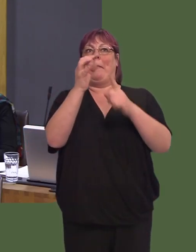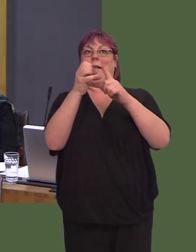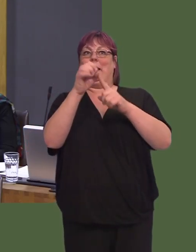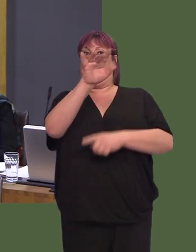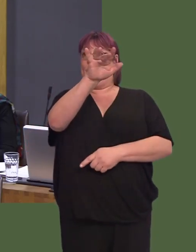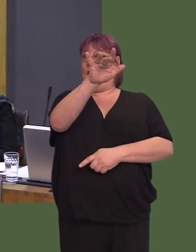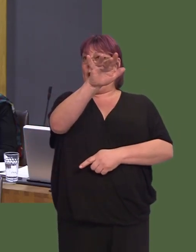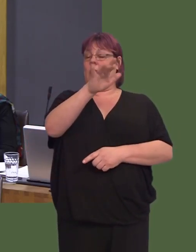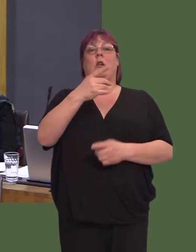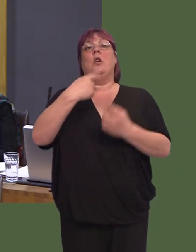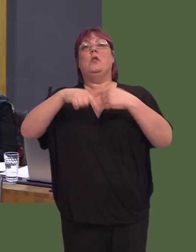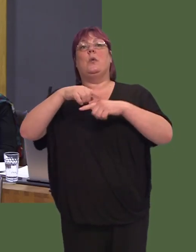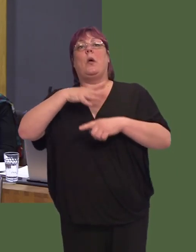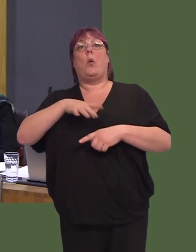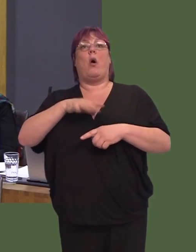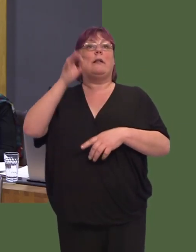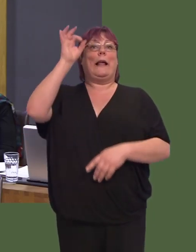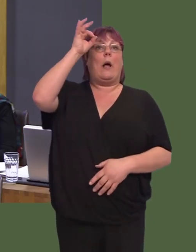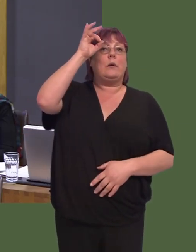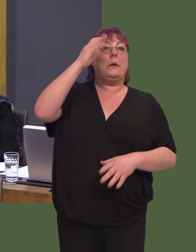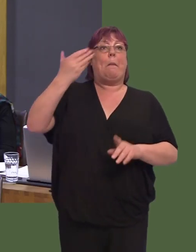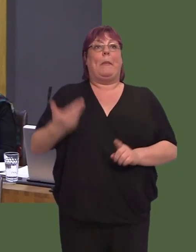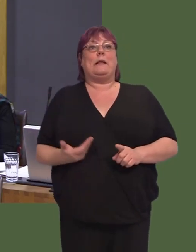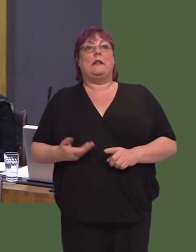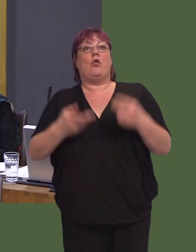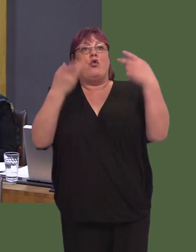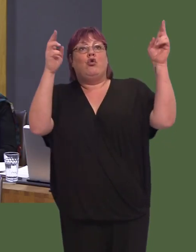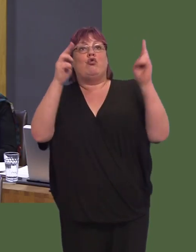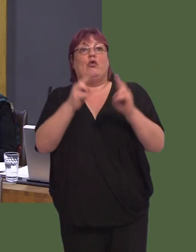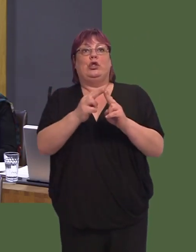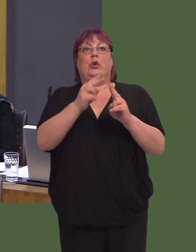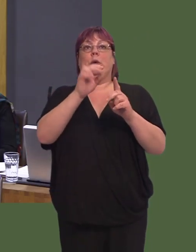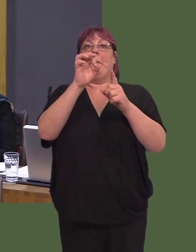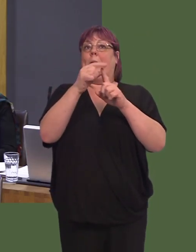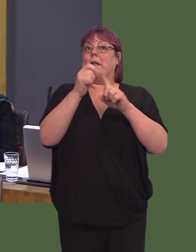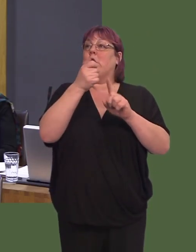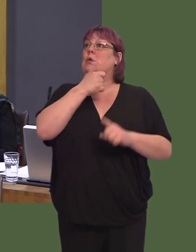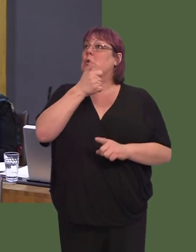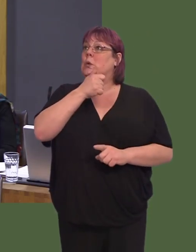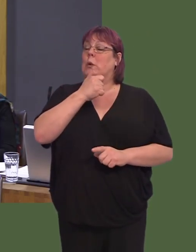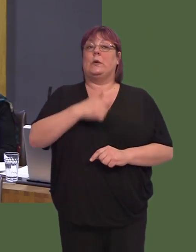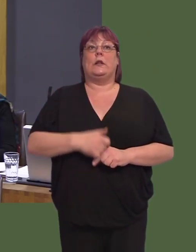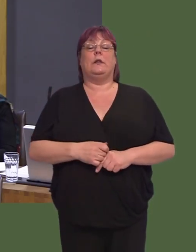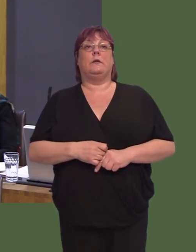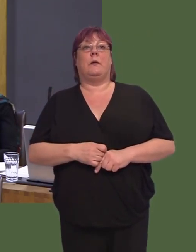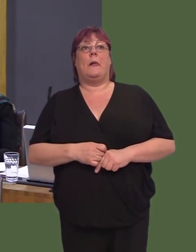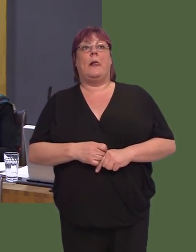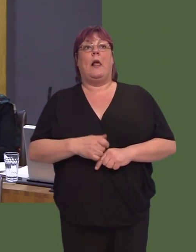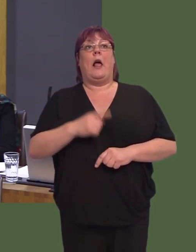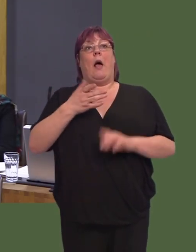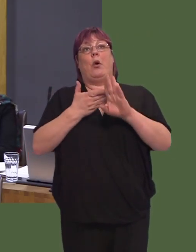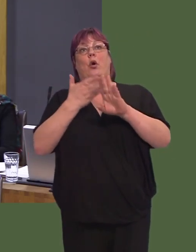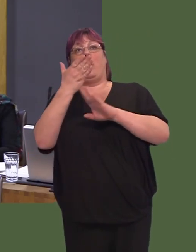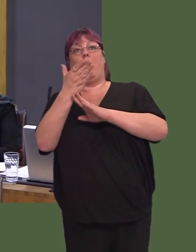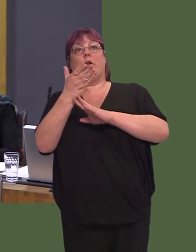Mae yna gynnig ar fin mynd o flaen Cyngor Sir Ynys MÙn fel bod y sir gyfan yn gallu